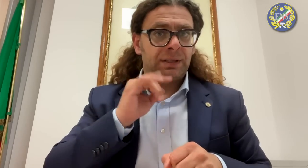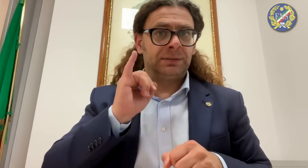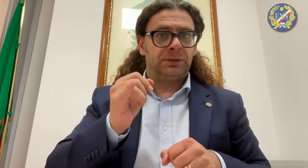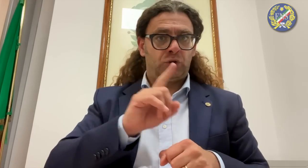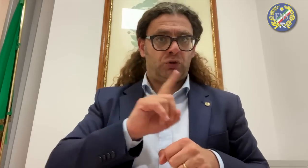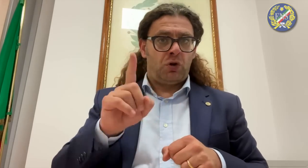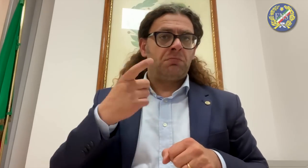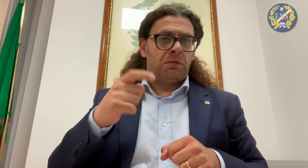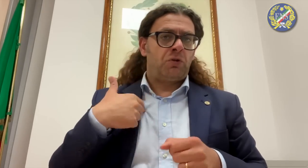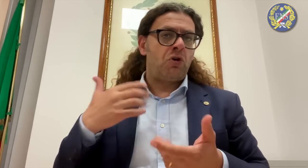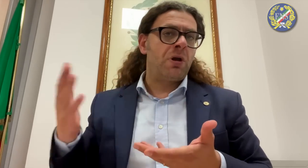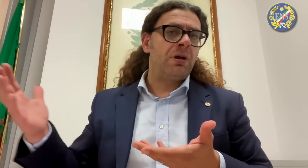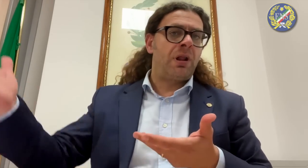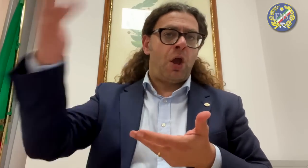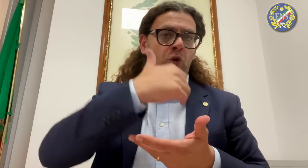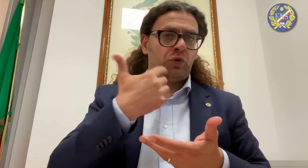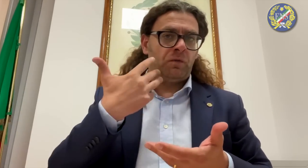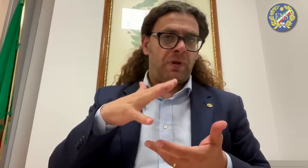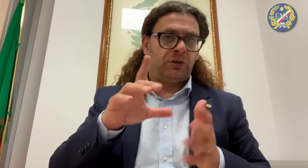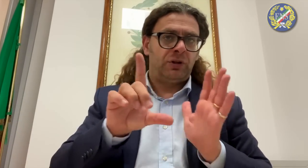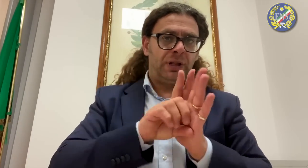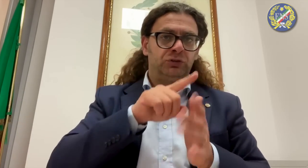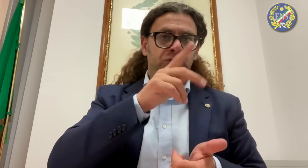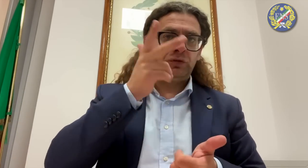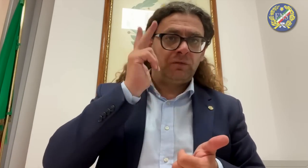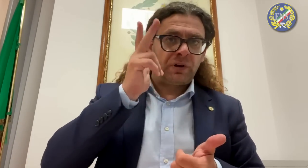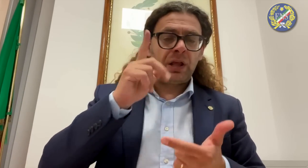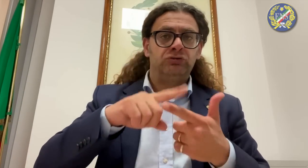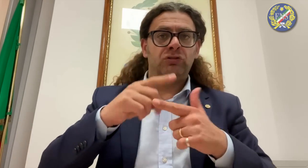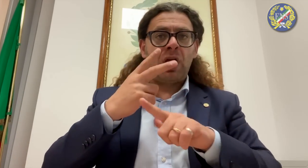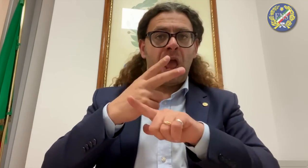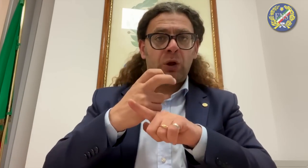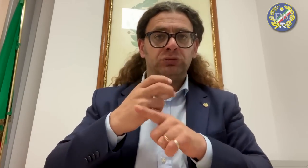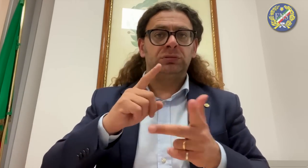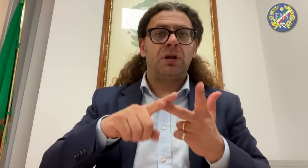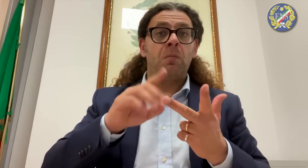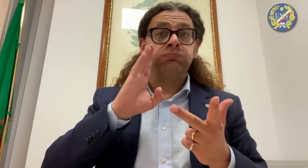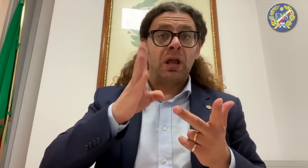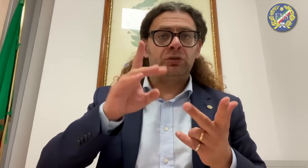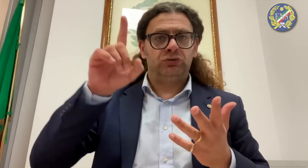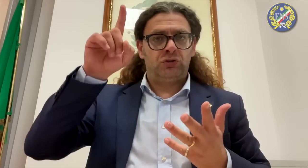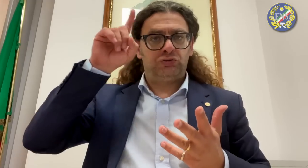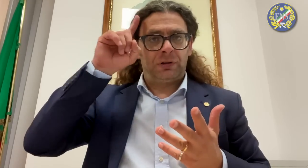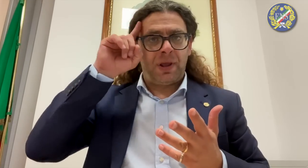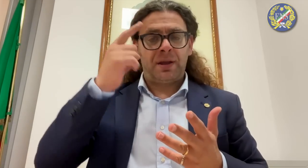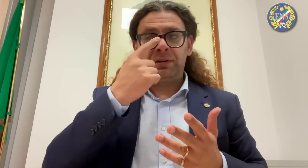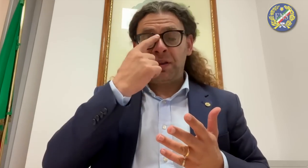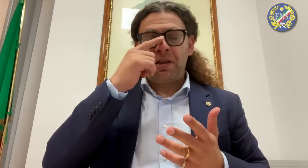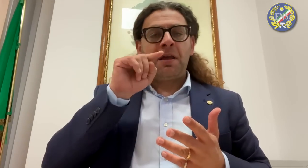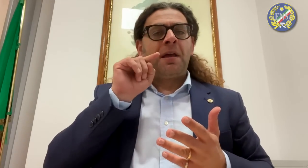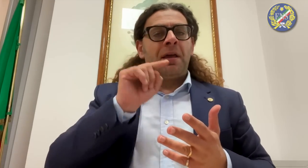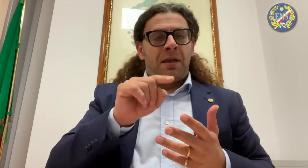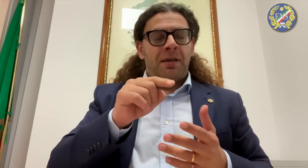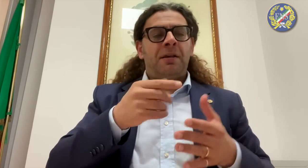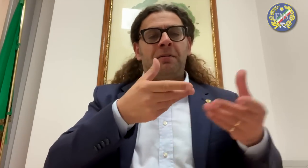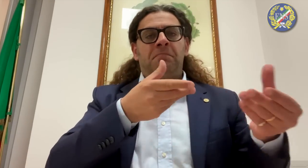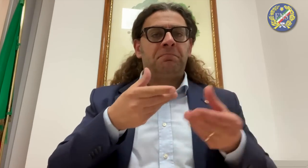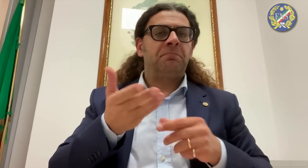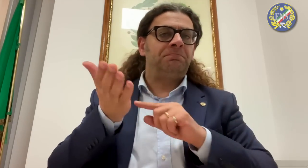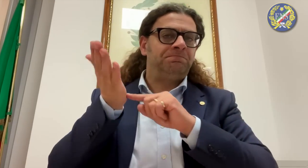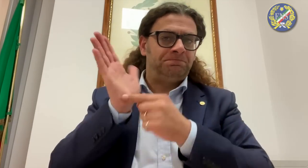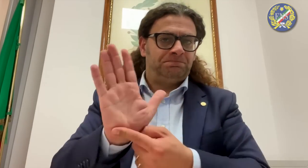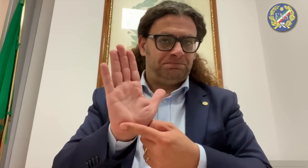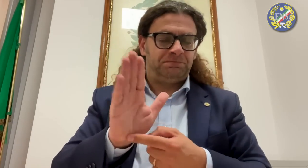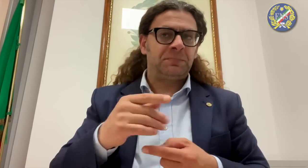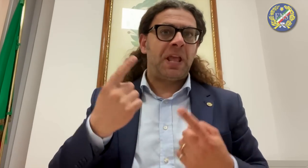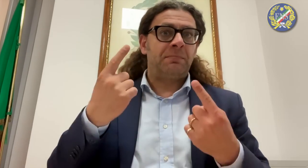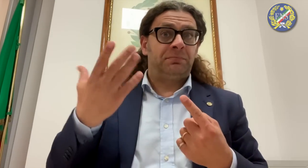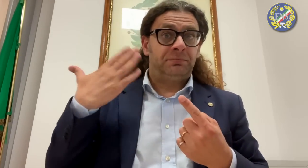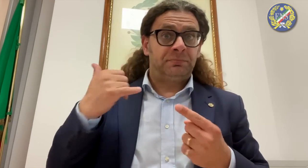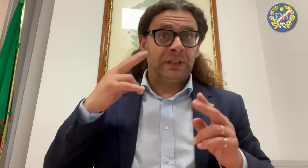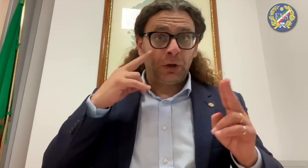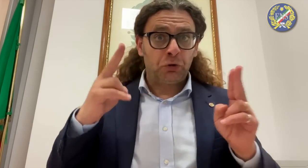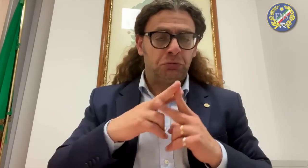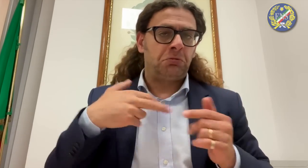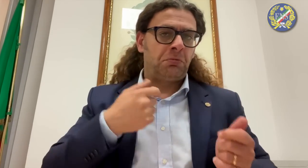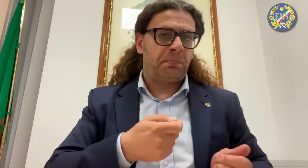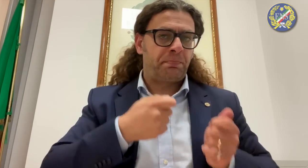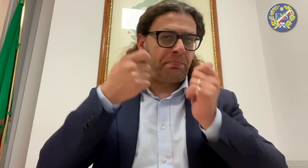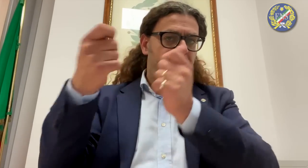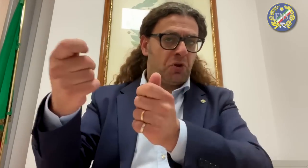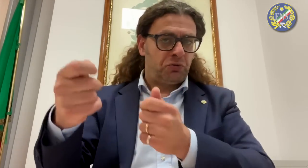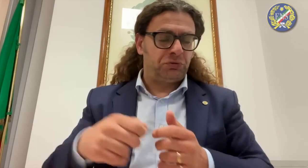effettuato da parte nostra una raccolta delle normative che già la prevedono: Francia, Austria, Belgio e Germania. Presenteremo tale dossier non appena saremo convocati.